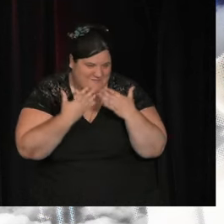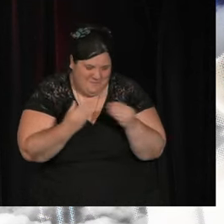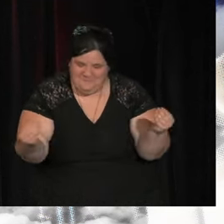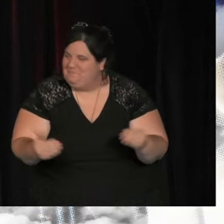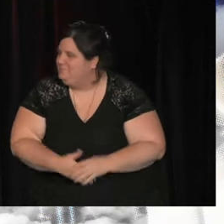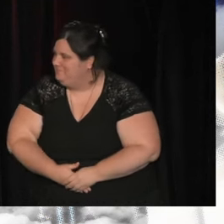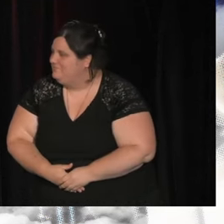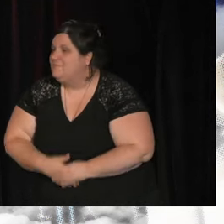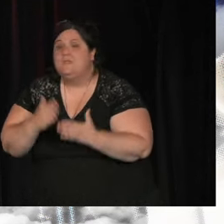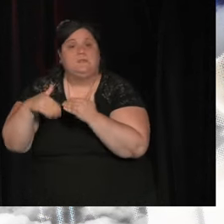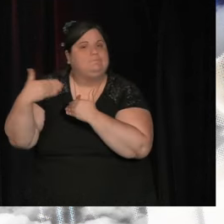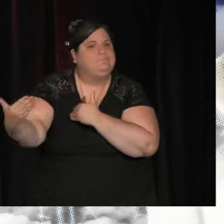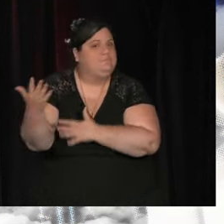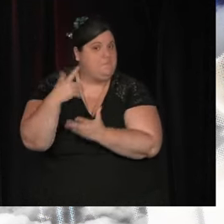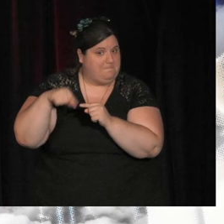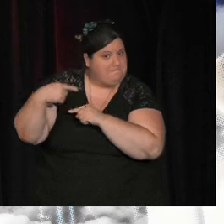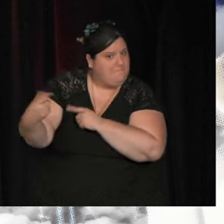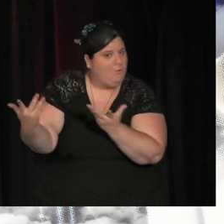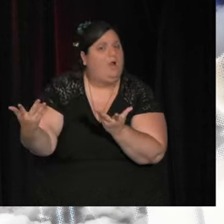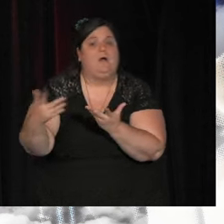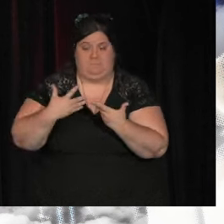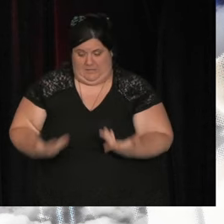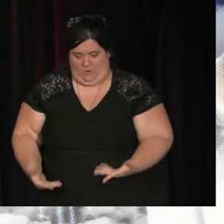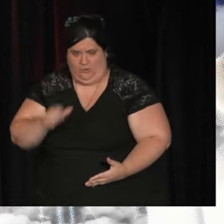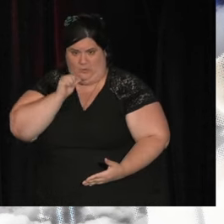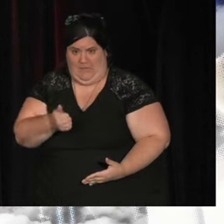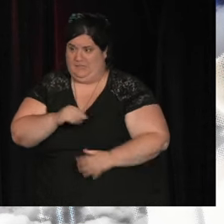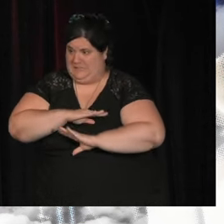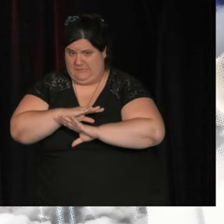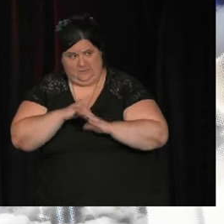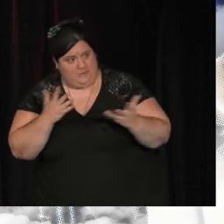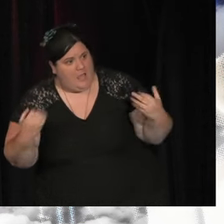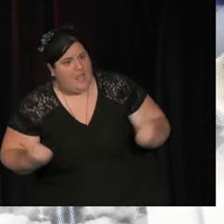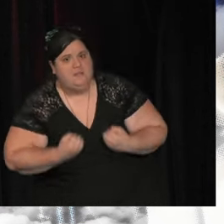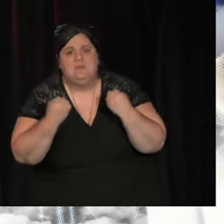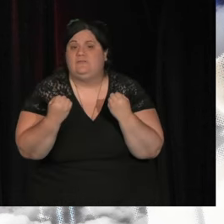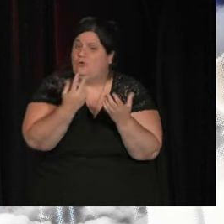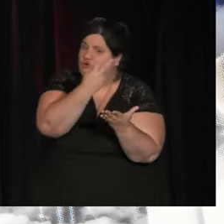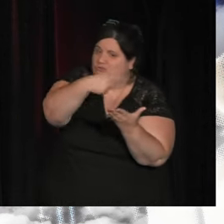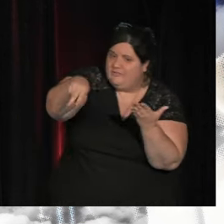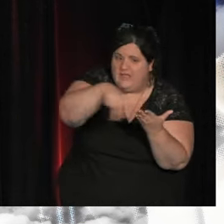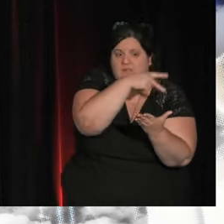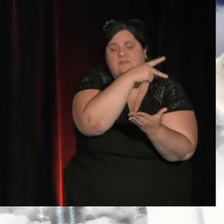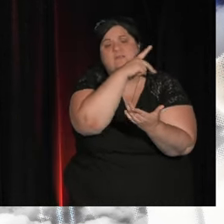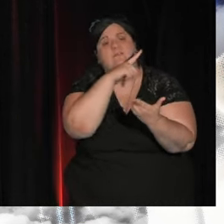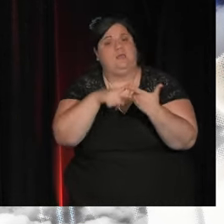Et pour la suite de la programmation du festival, demain, dernier jour de nos animations Just Dance et Réalité Virtuelle.